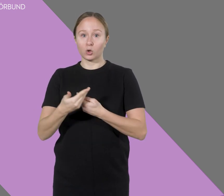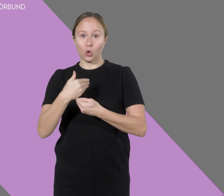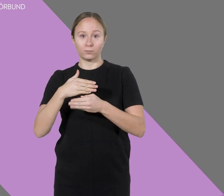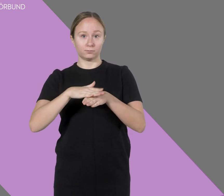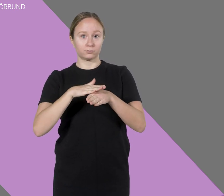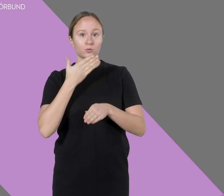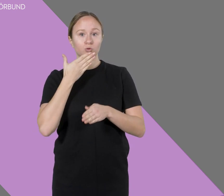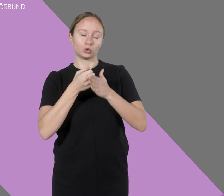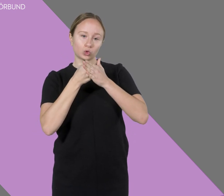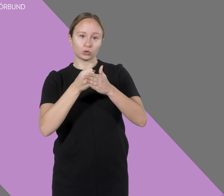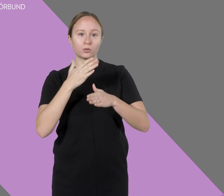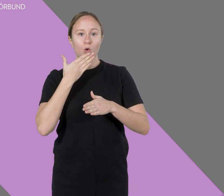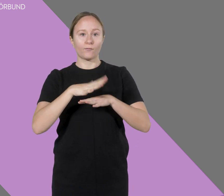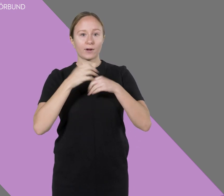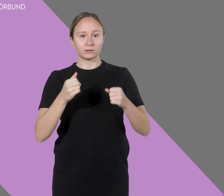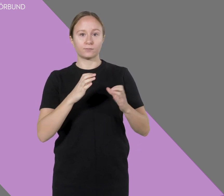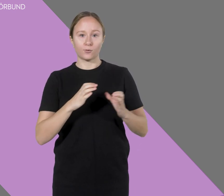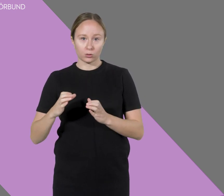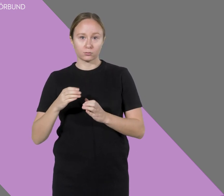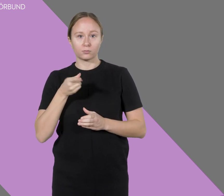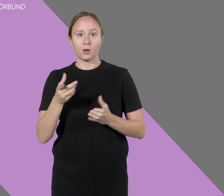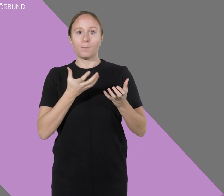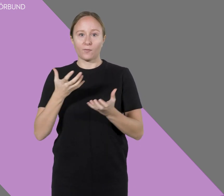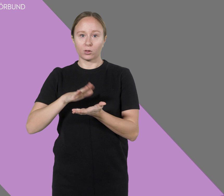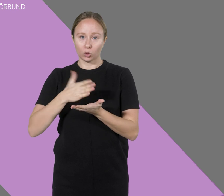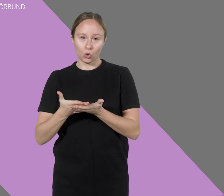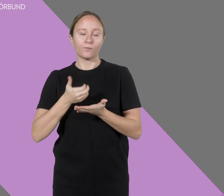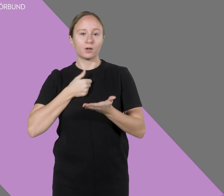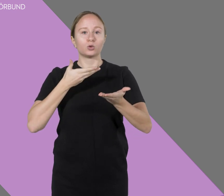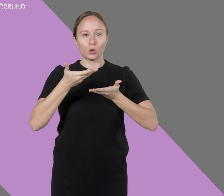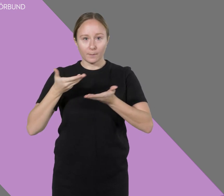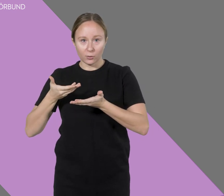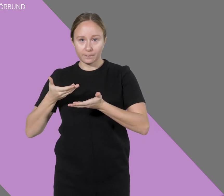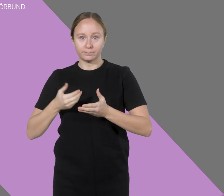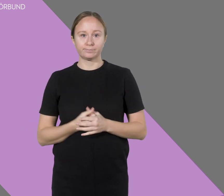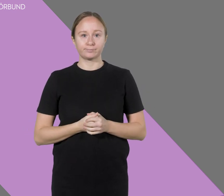då kunder som behöver tolkning för att kommunicera använder - social- och hälsovårdstjänster.